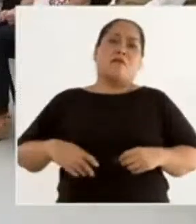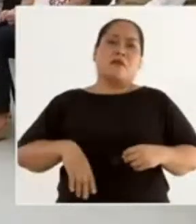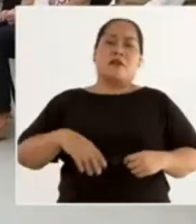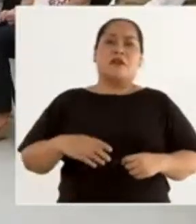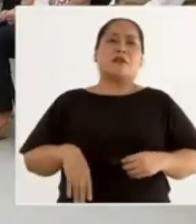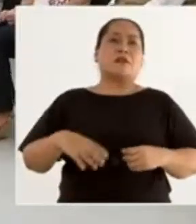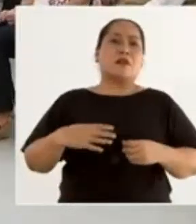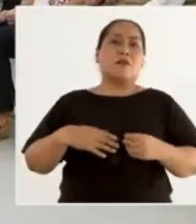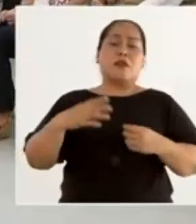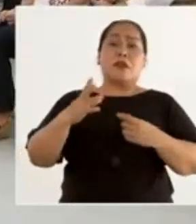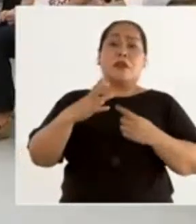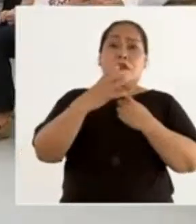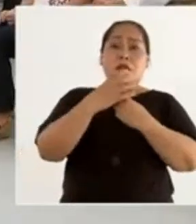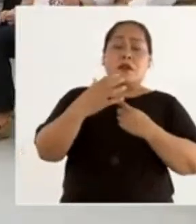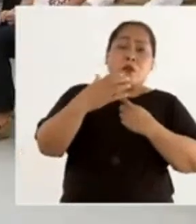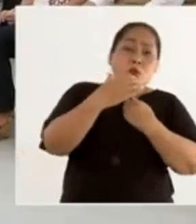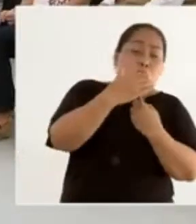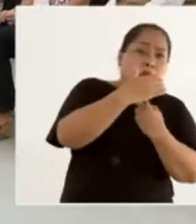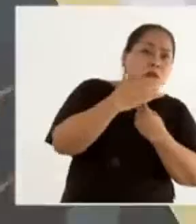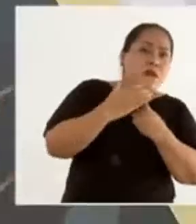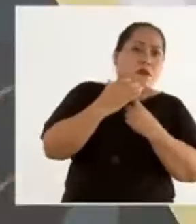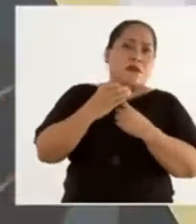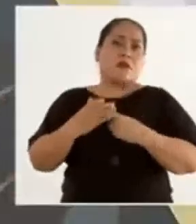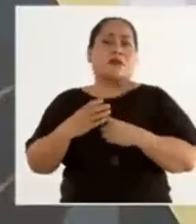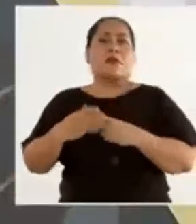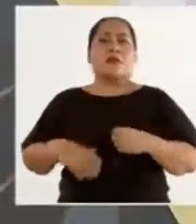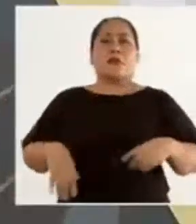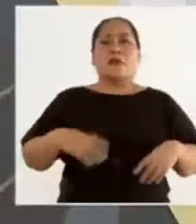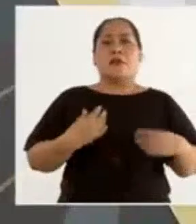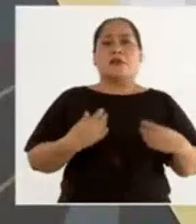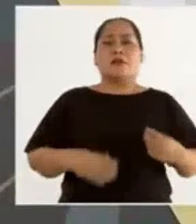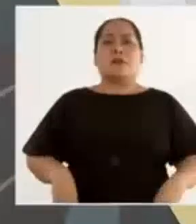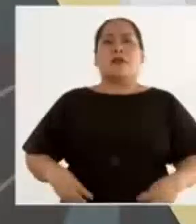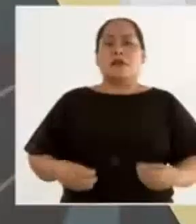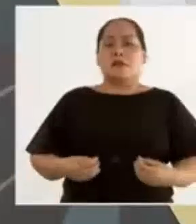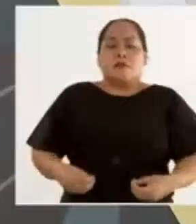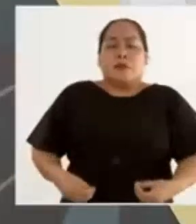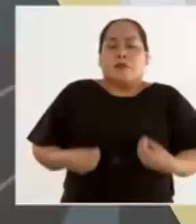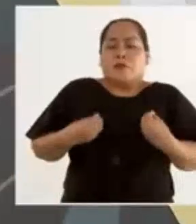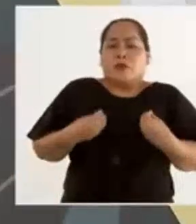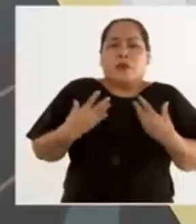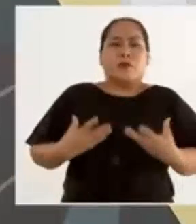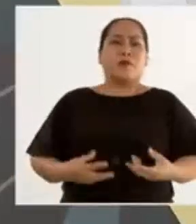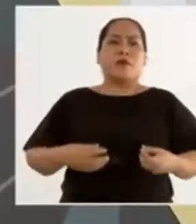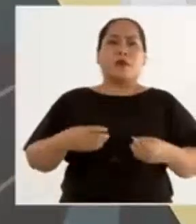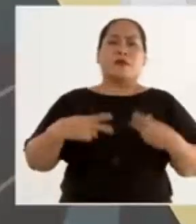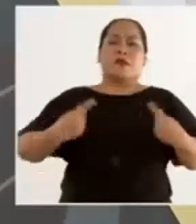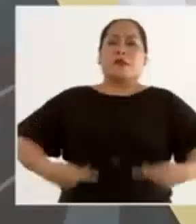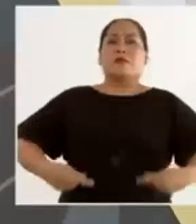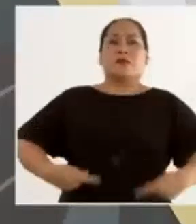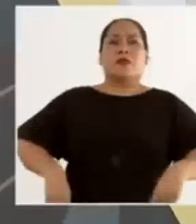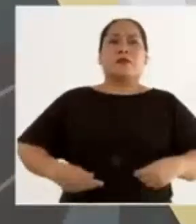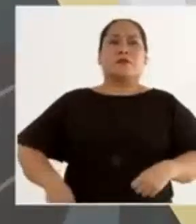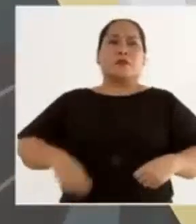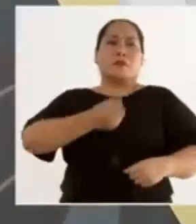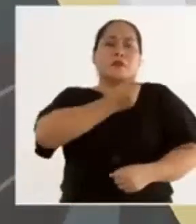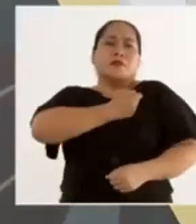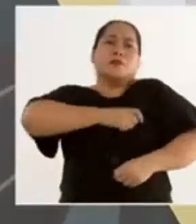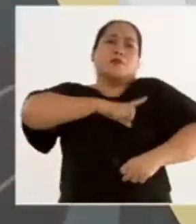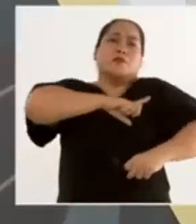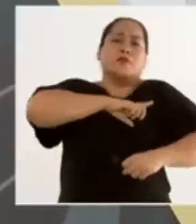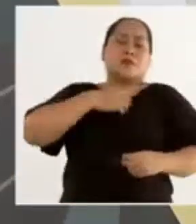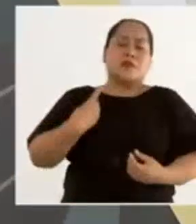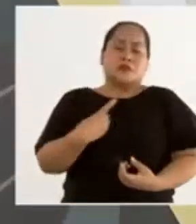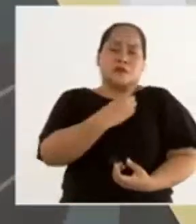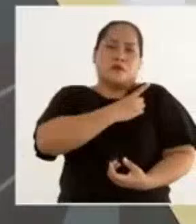por ejemplo, el vivir con salud digna en los niños, en donde no consuman alimentos chatarra,